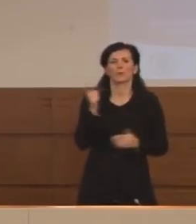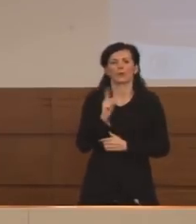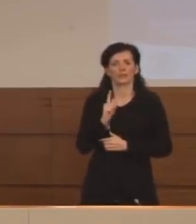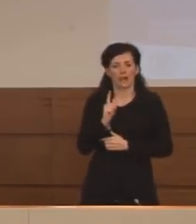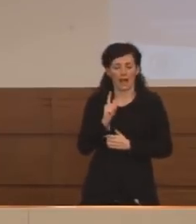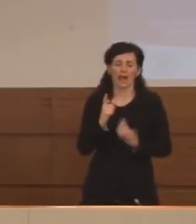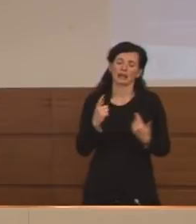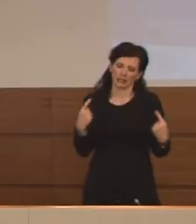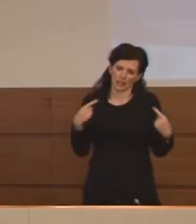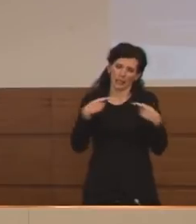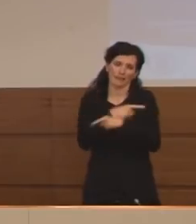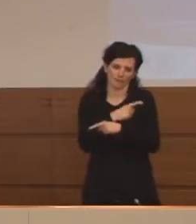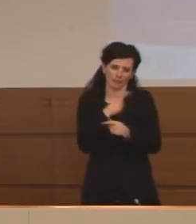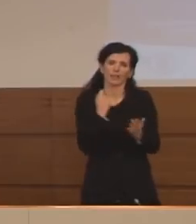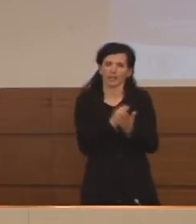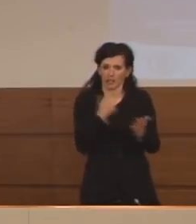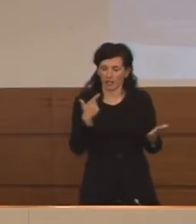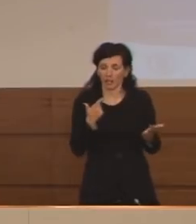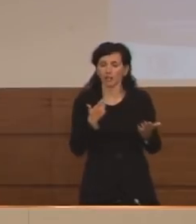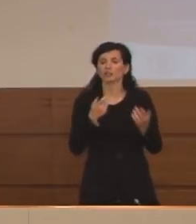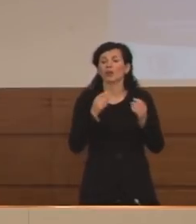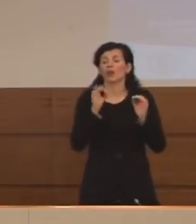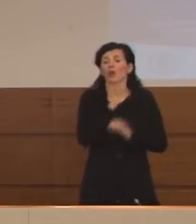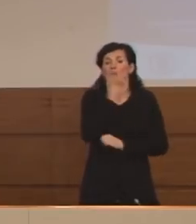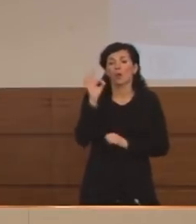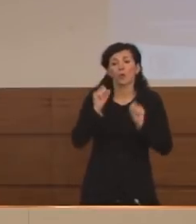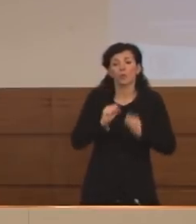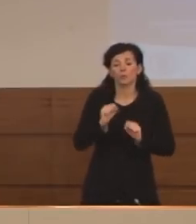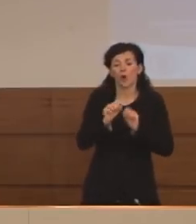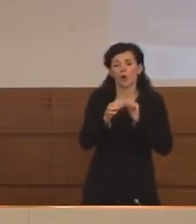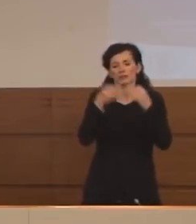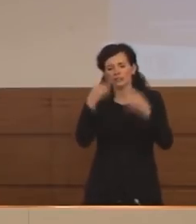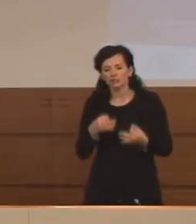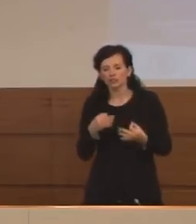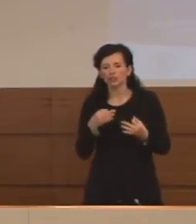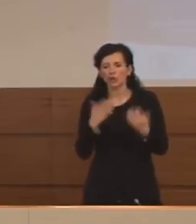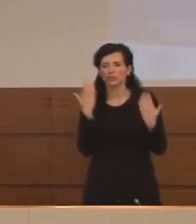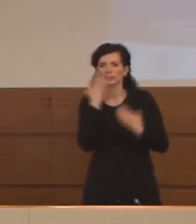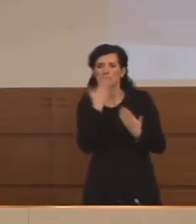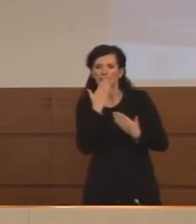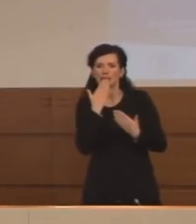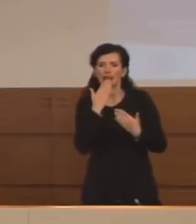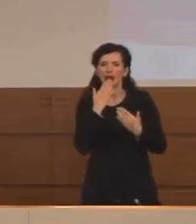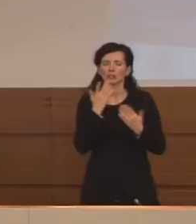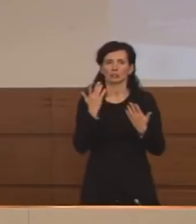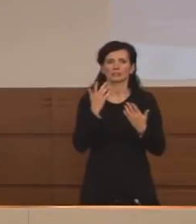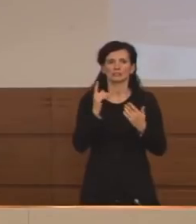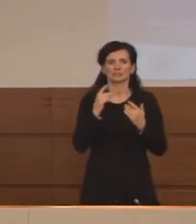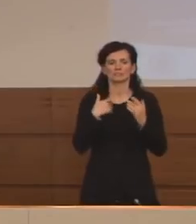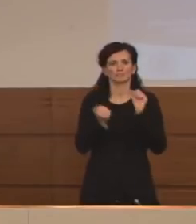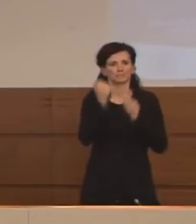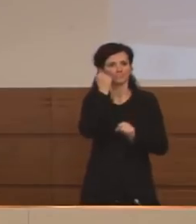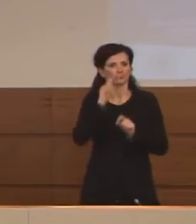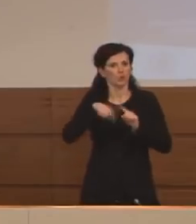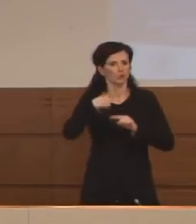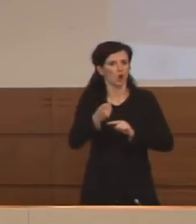Oppure si possono prendere decisioni sbagliate e magari correggerle dopo. Soprattutto quando abbiamo a che fare con virus nuovi, come questo.